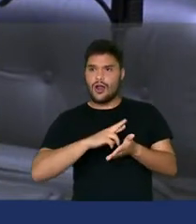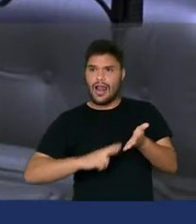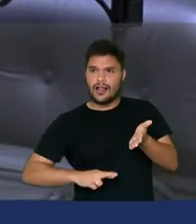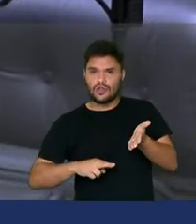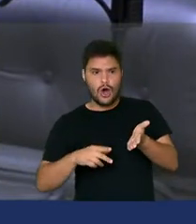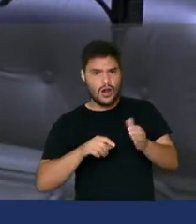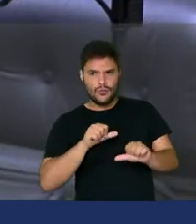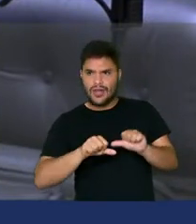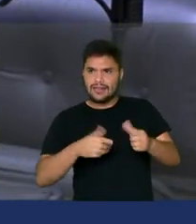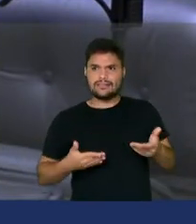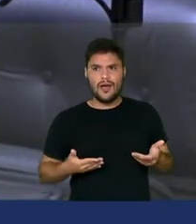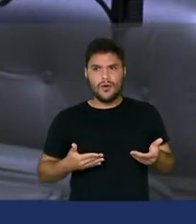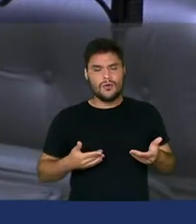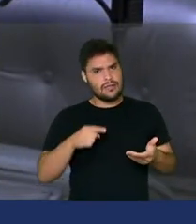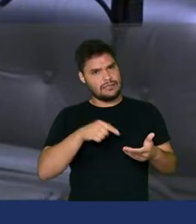INOVAÇÃO NO ÚLTIMO RELATÓ